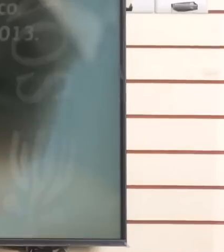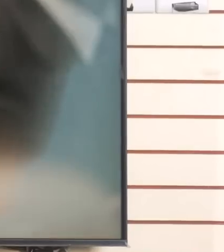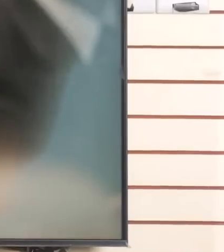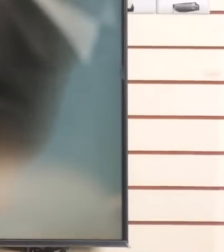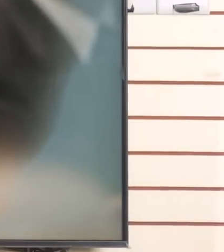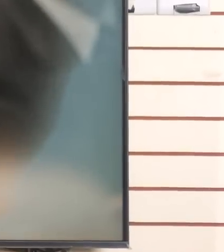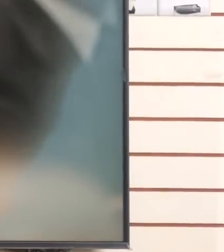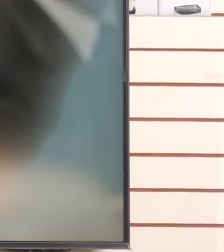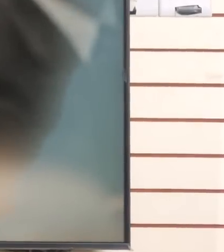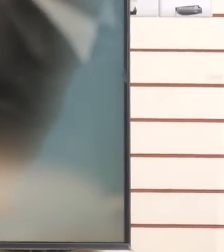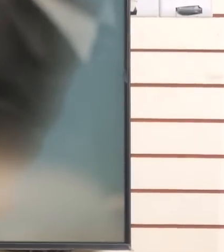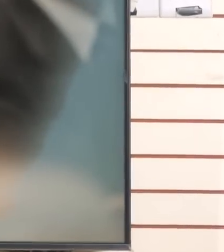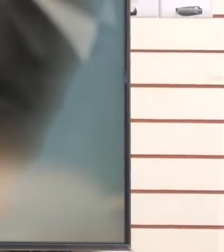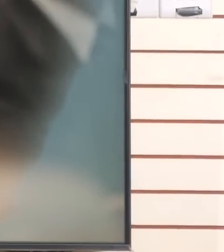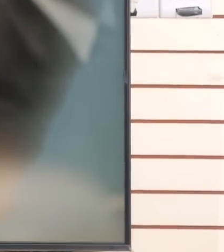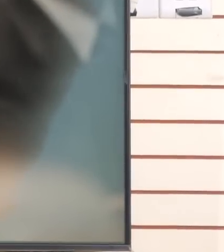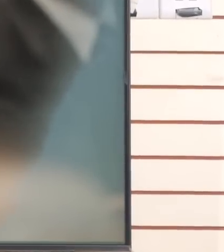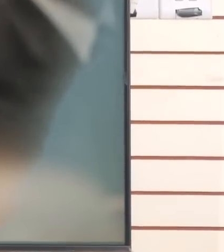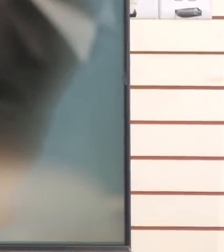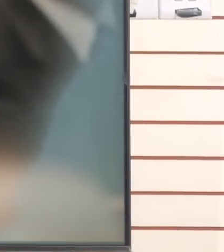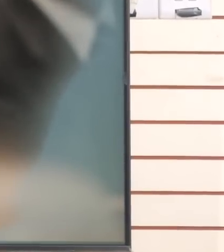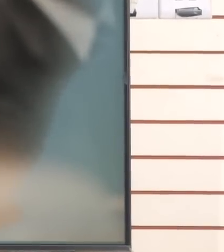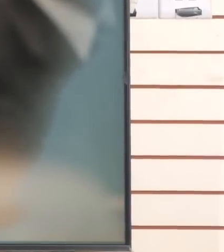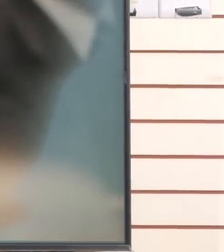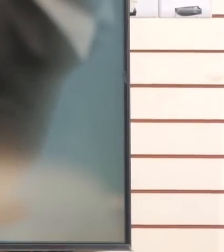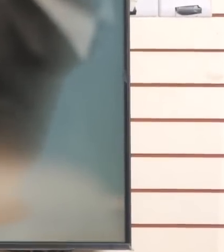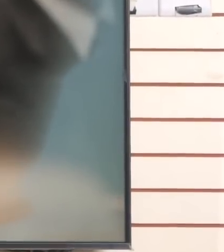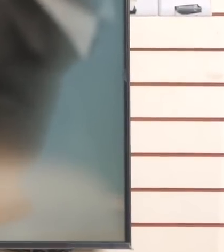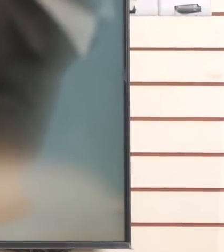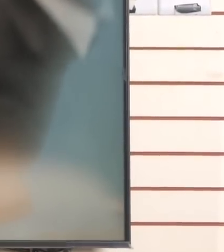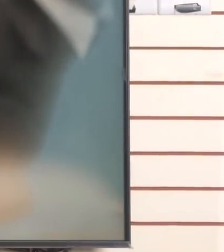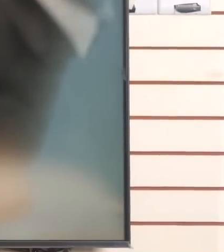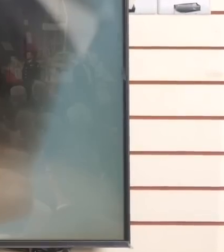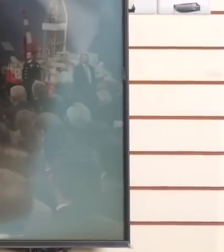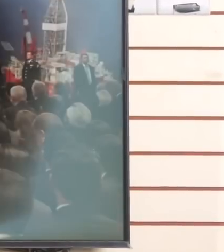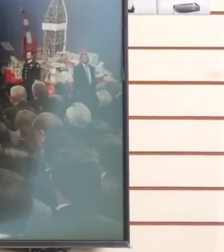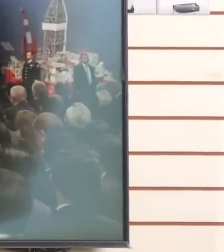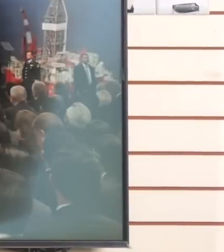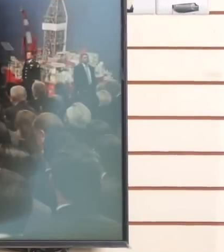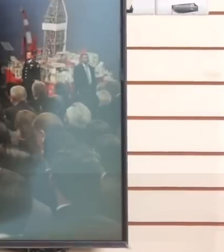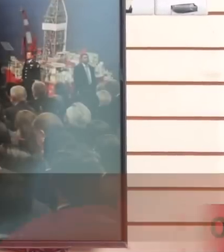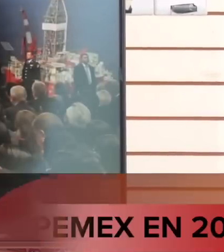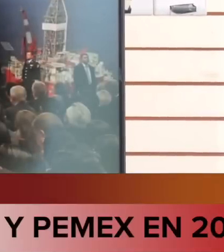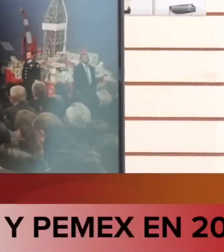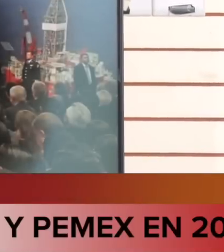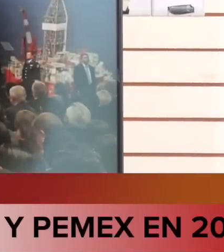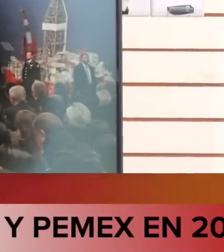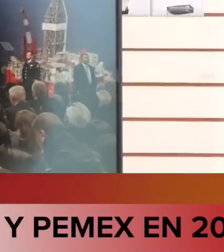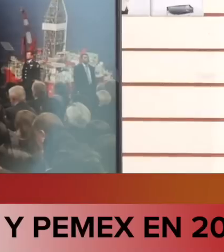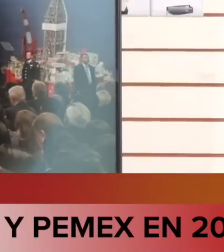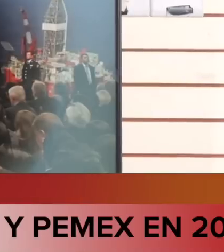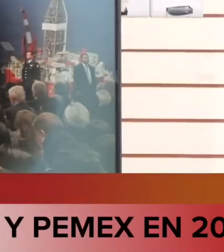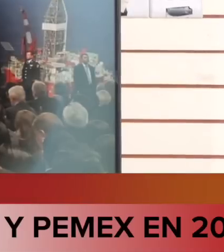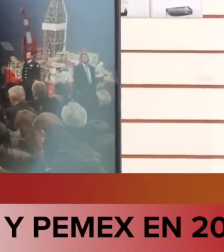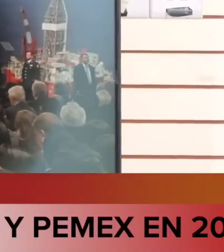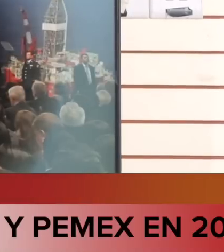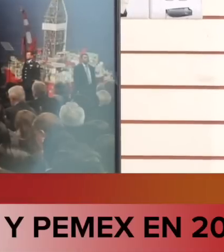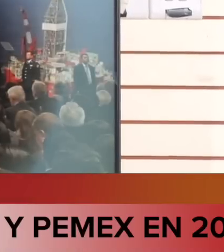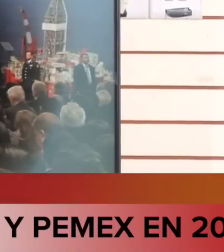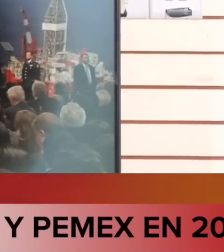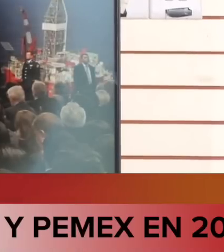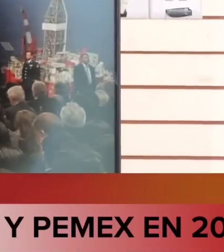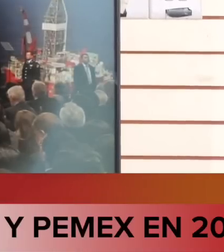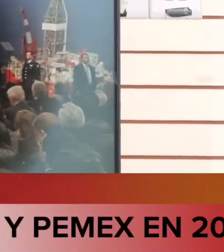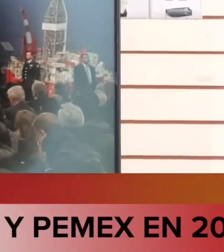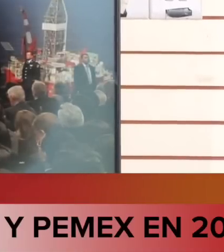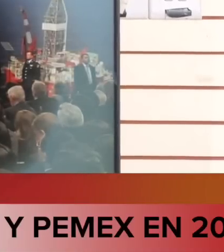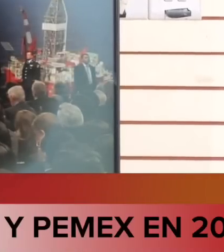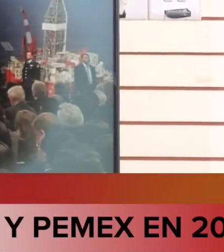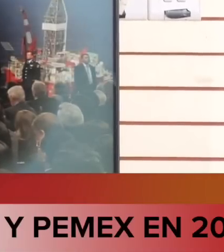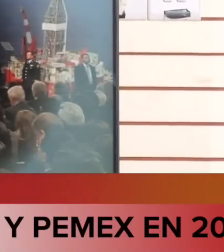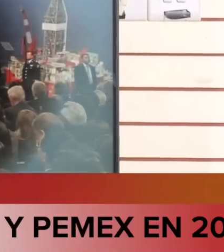con esta reforma se busca que se fortalezcan y se modernices de vanguardia y cumplir su misión en